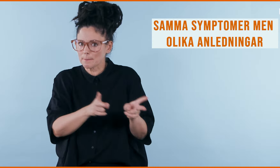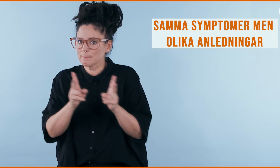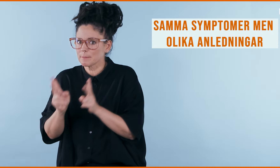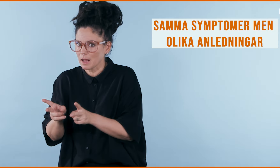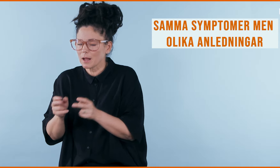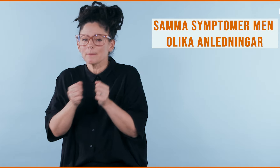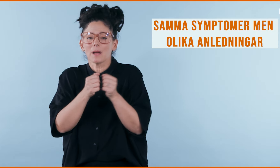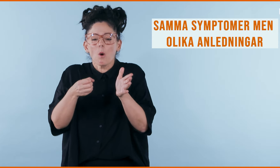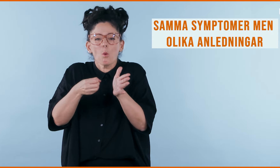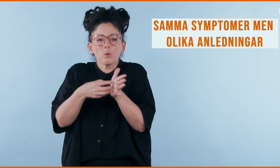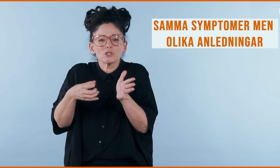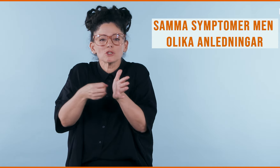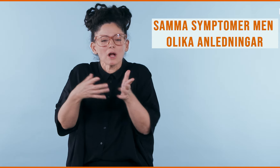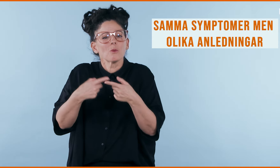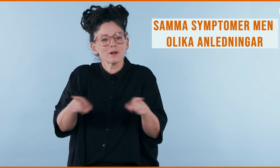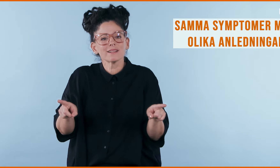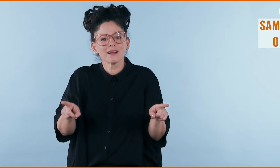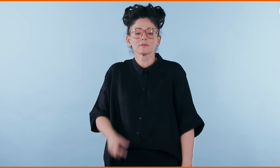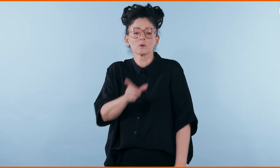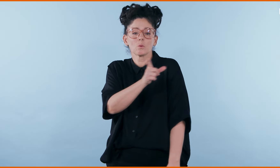har samma symptom men orsakas av olika saker.